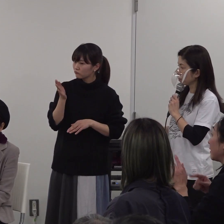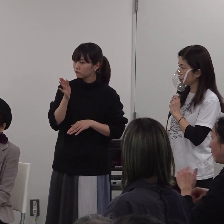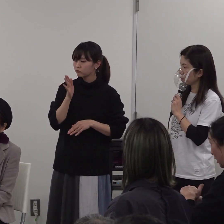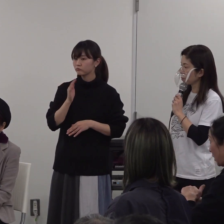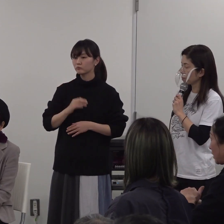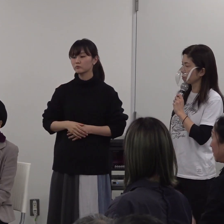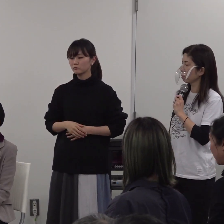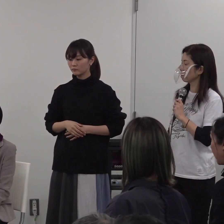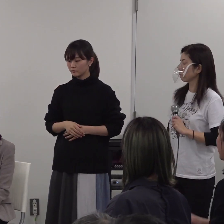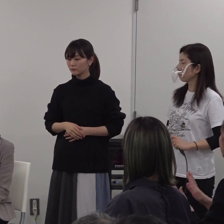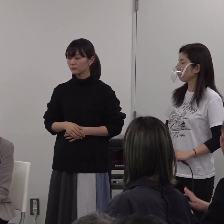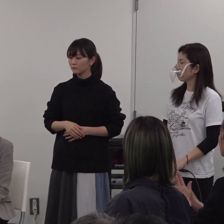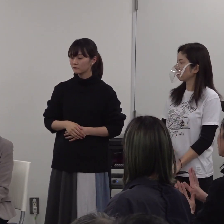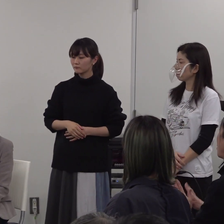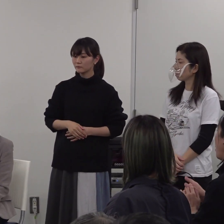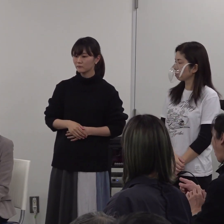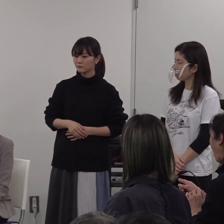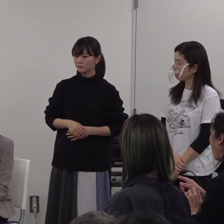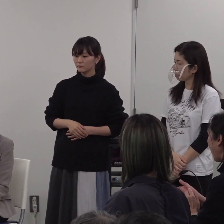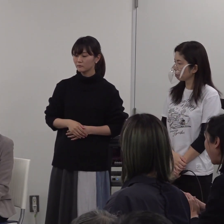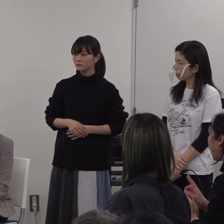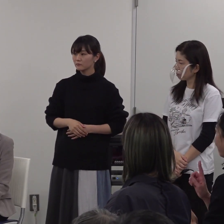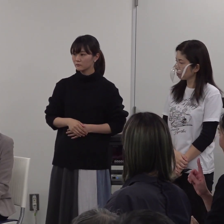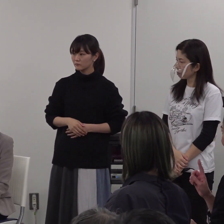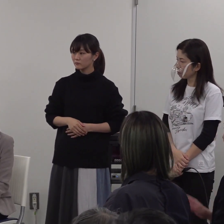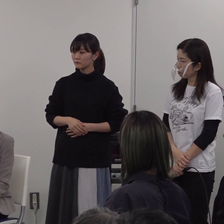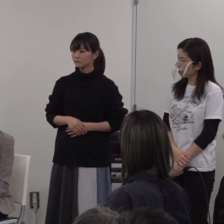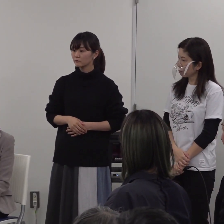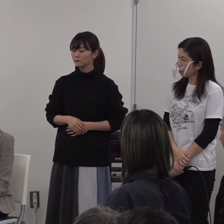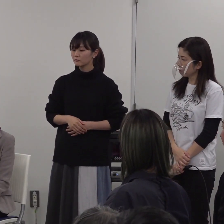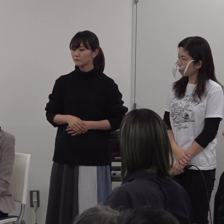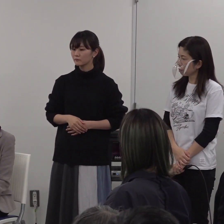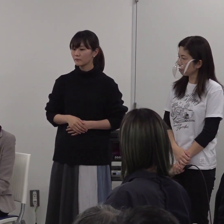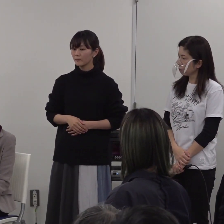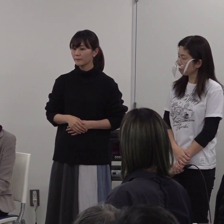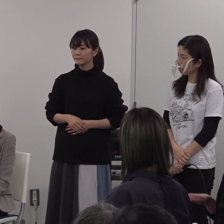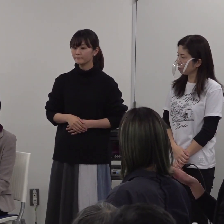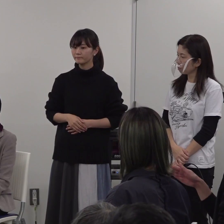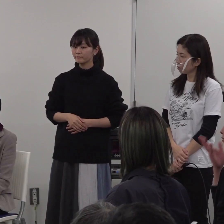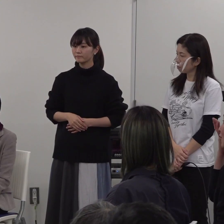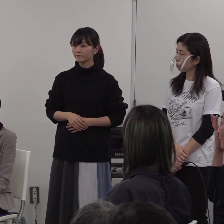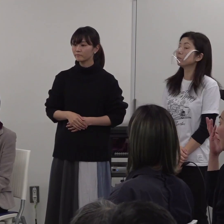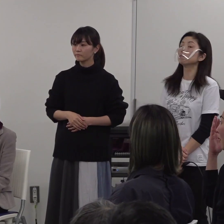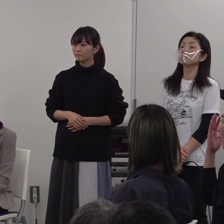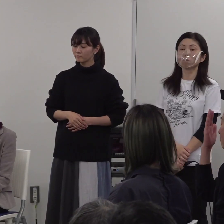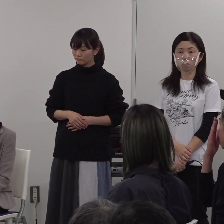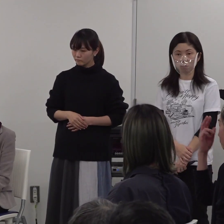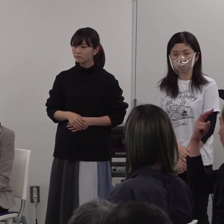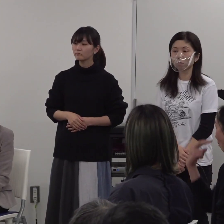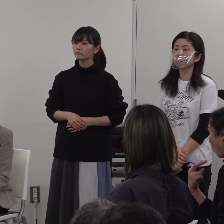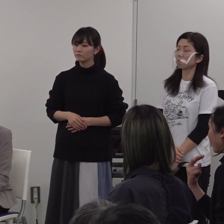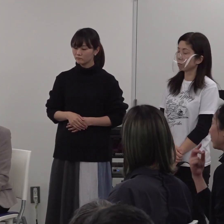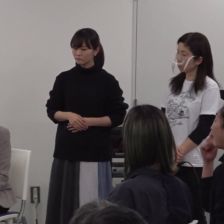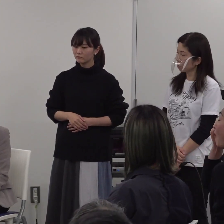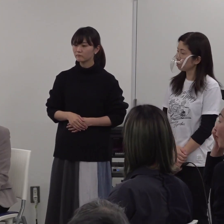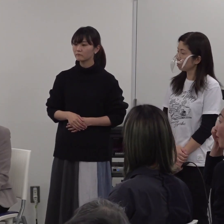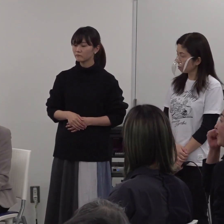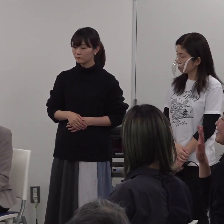セア）見えなくなった っていうことは皆さんが思うと全く見えないとかっていう感じ でしょうけれども